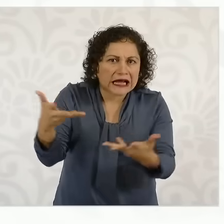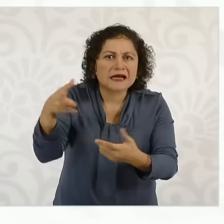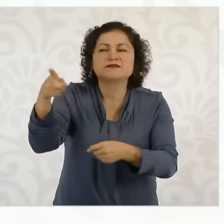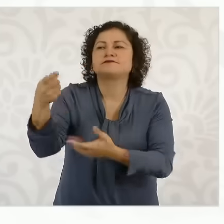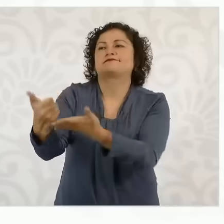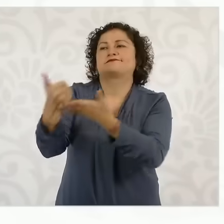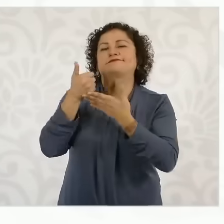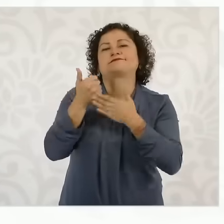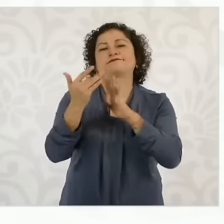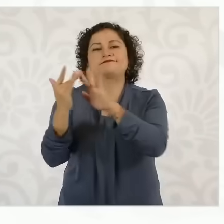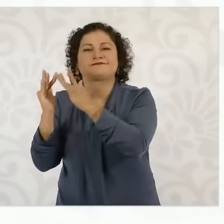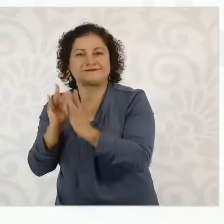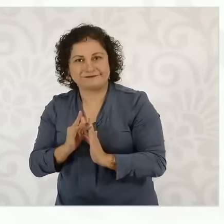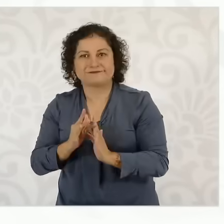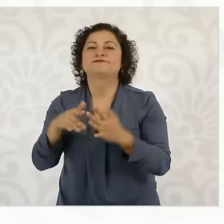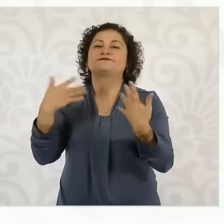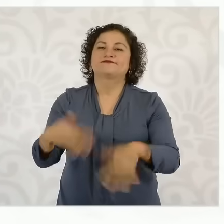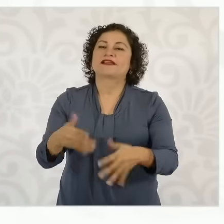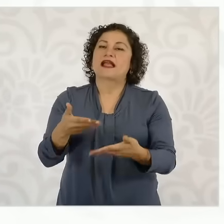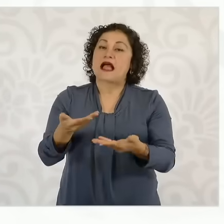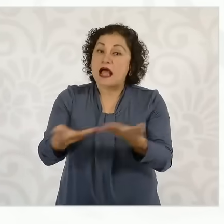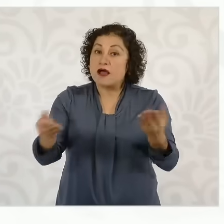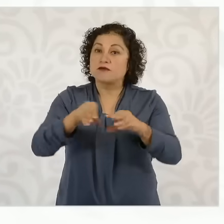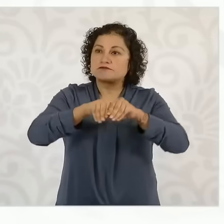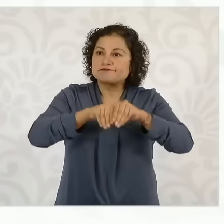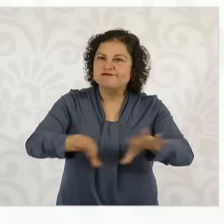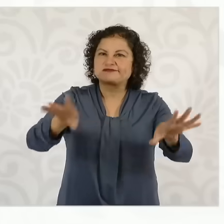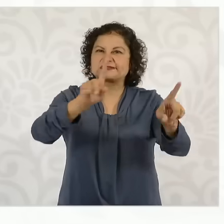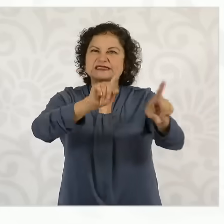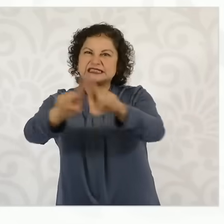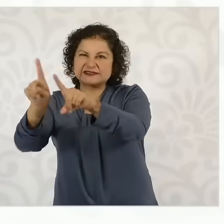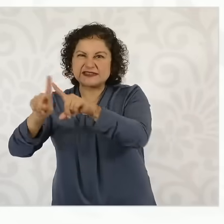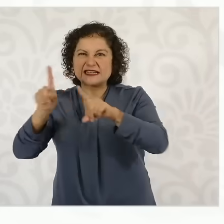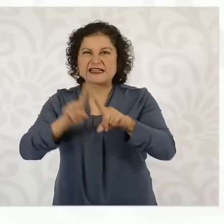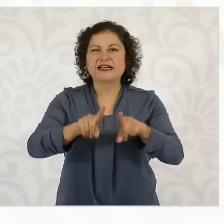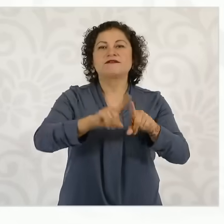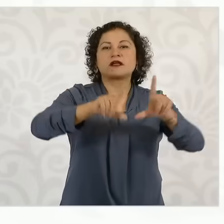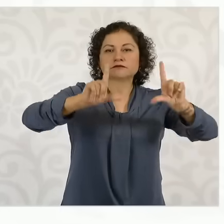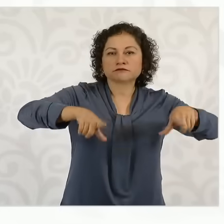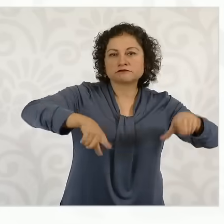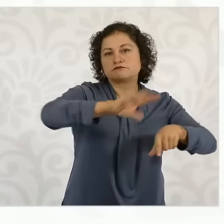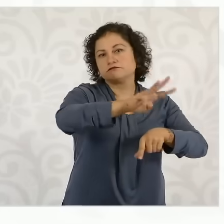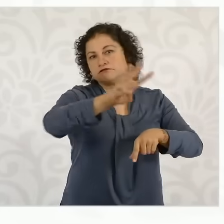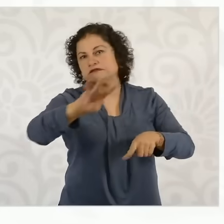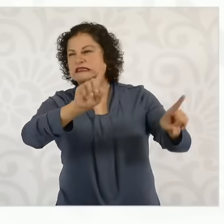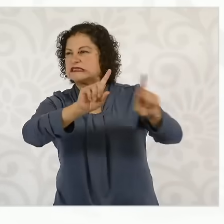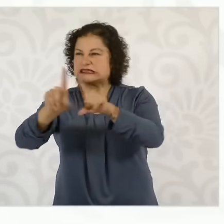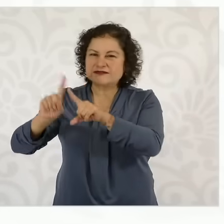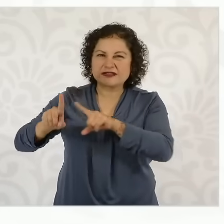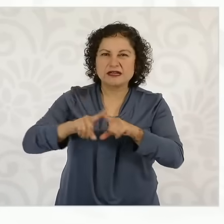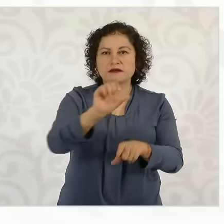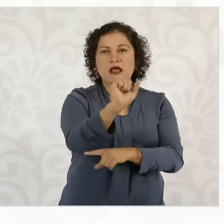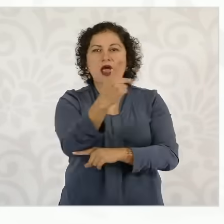estar hoy por hoy en Civitatis, en Espidia, en todas esas aplicaciones de turismo que nos han